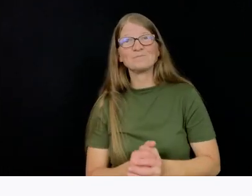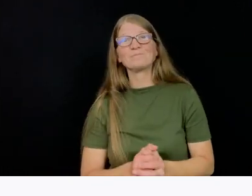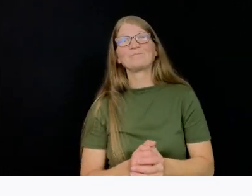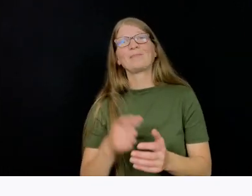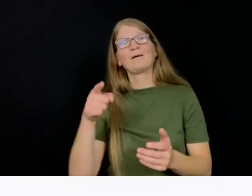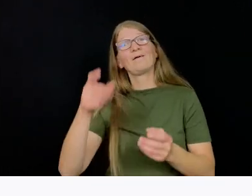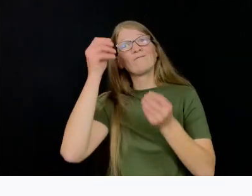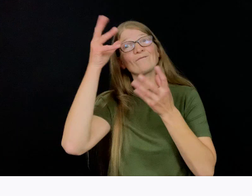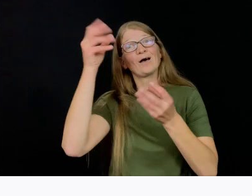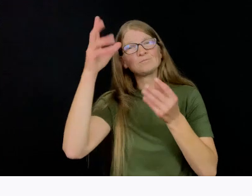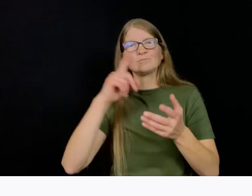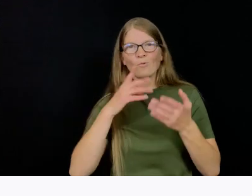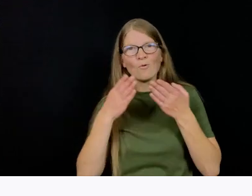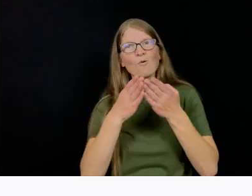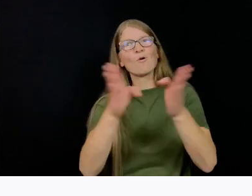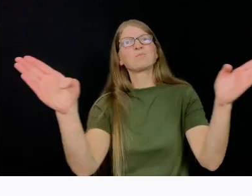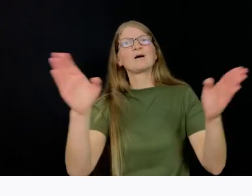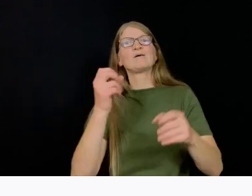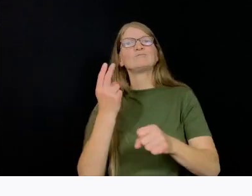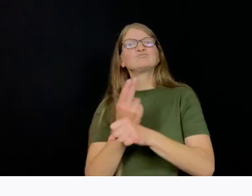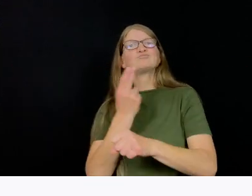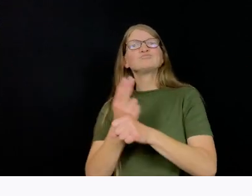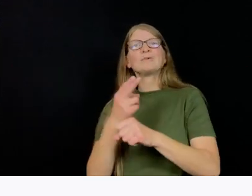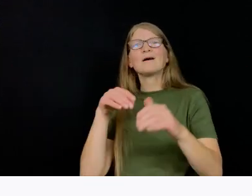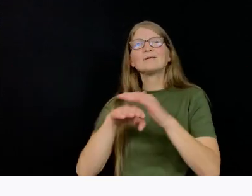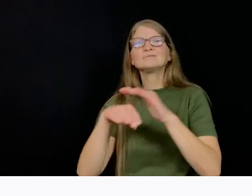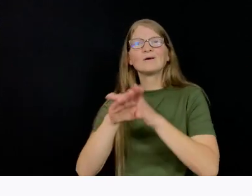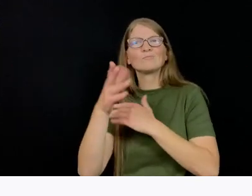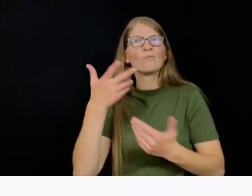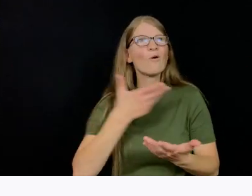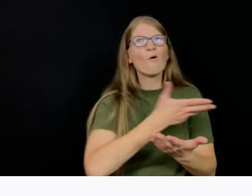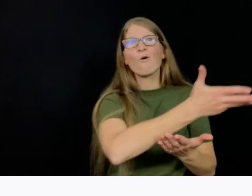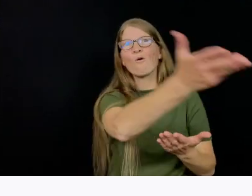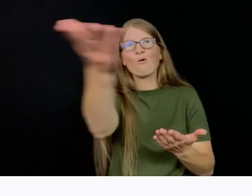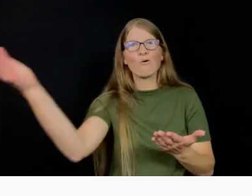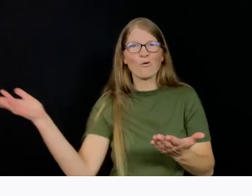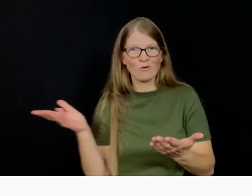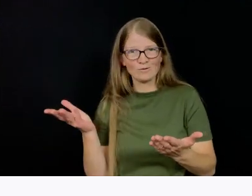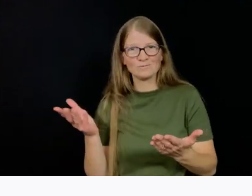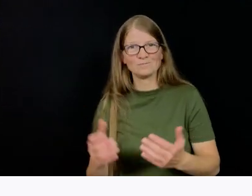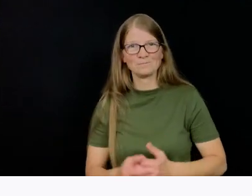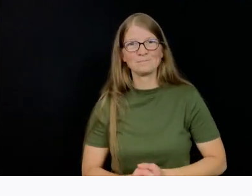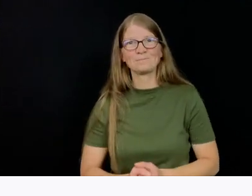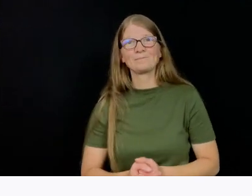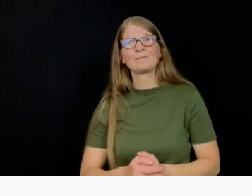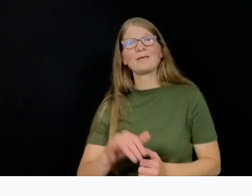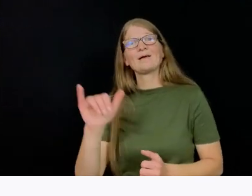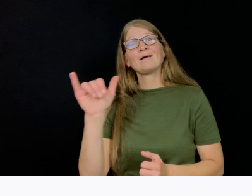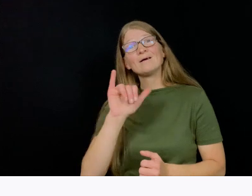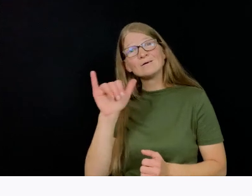ومفيدة، وسهلة الوصول للجميع يتم إنشاؤها مع مراعاة أفضل مستويات الأمان والخصوصية